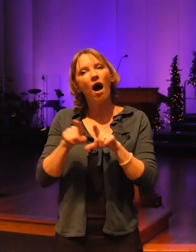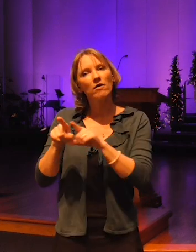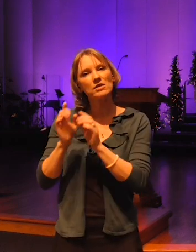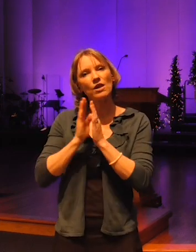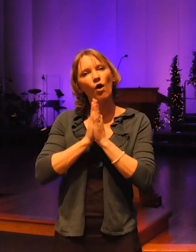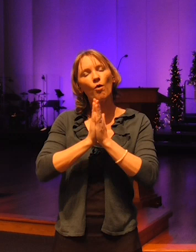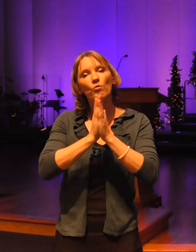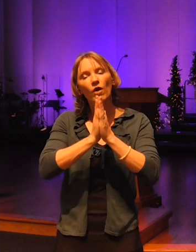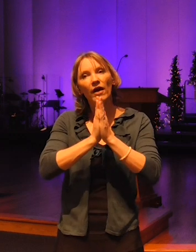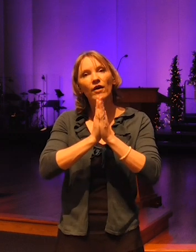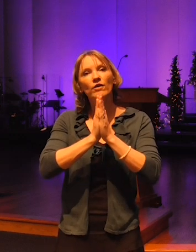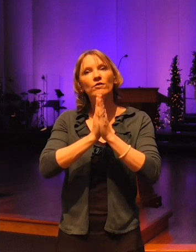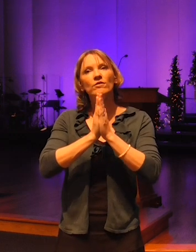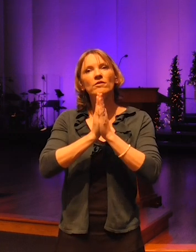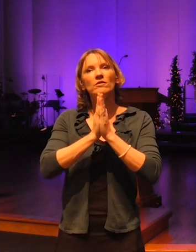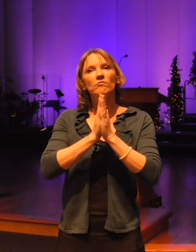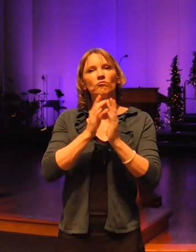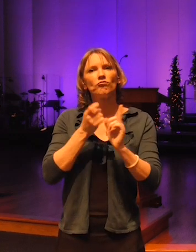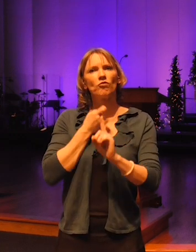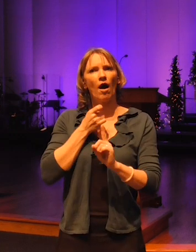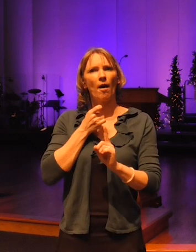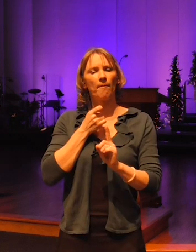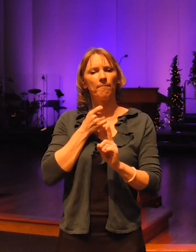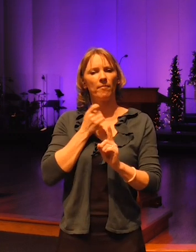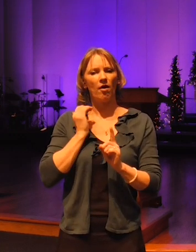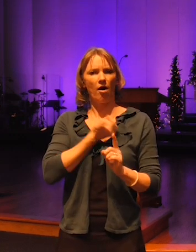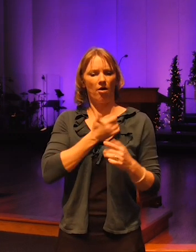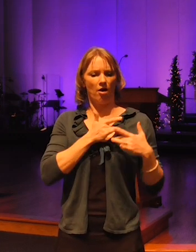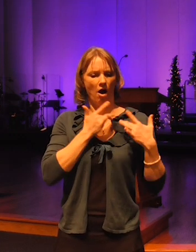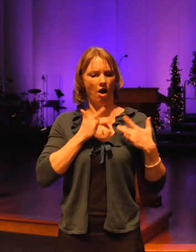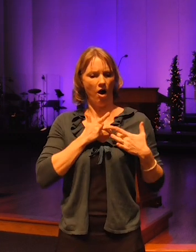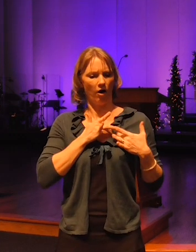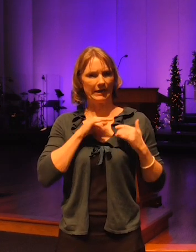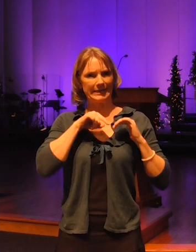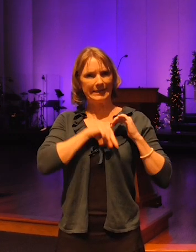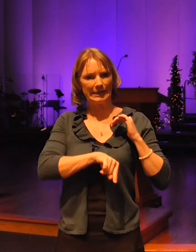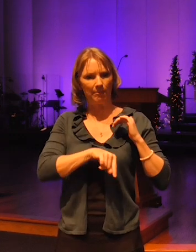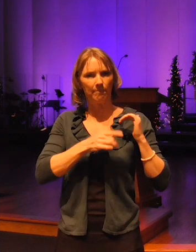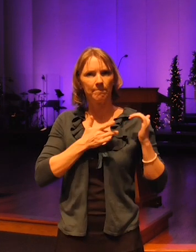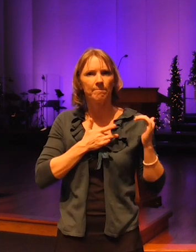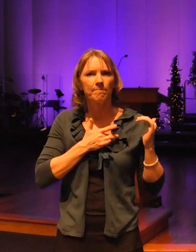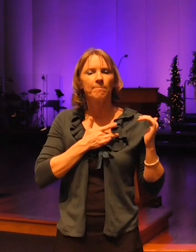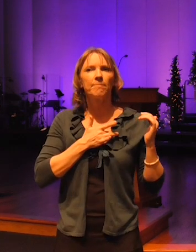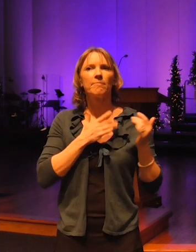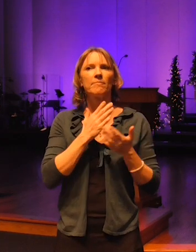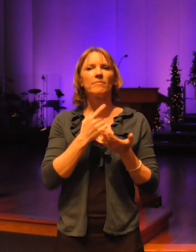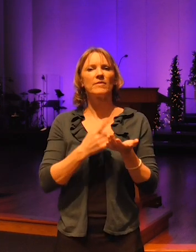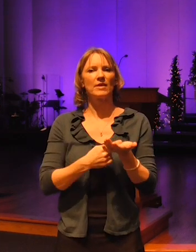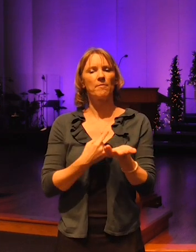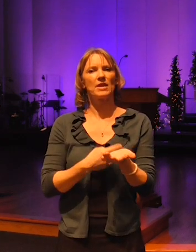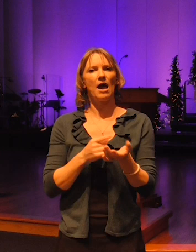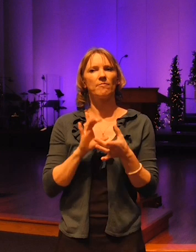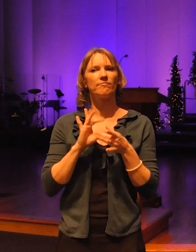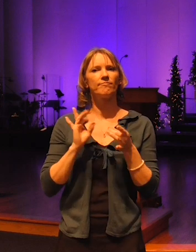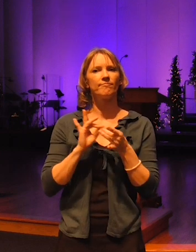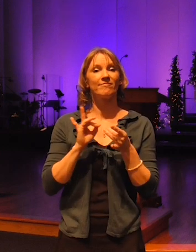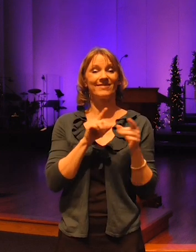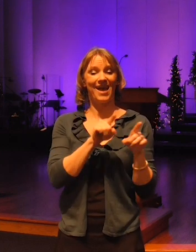provienen de lo más profundo de nuestro corazón, a veces incluso Los articulé como niños para saber